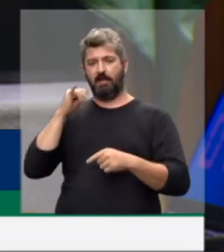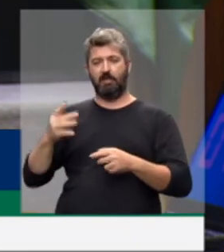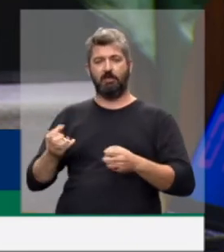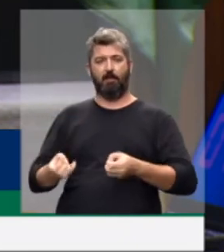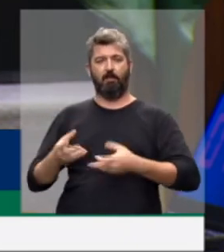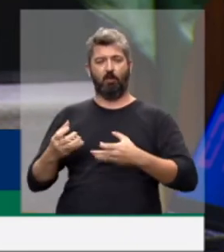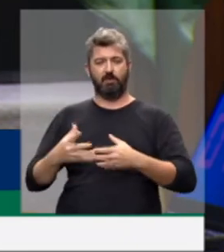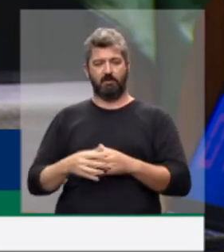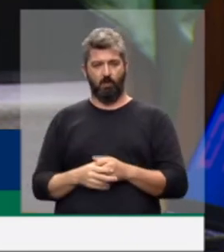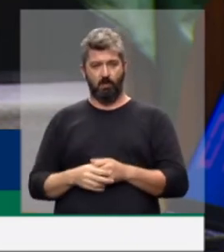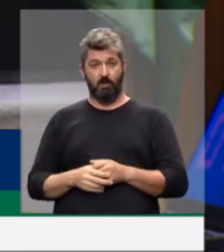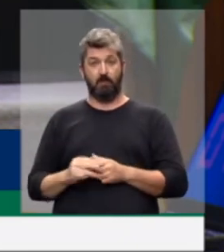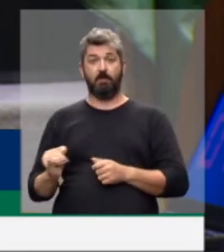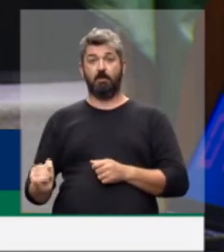ESTA CASA E PRESSIONOU A